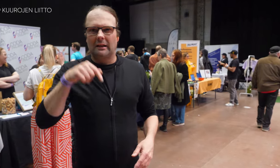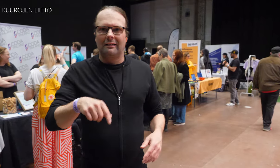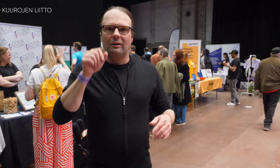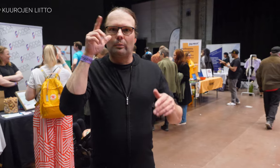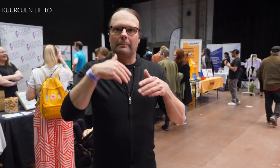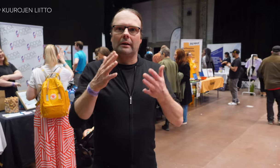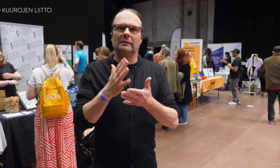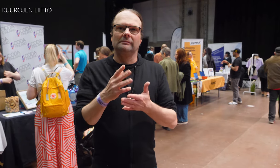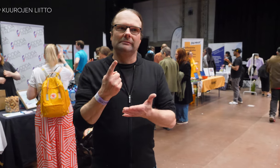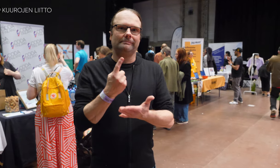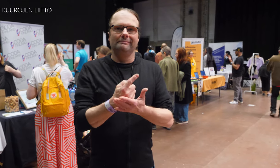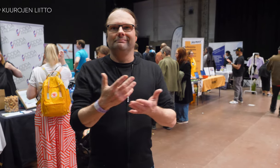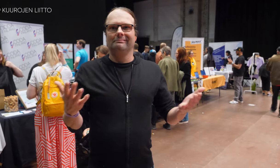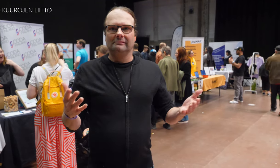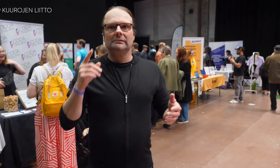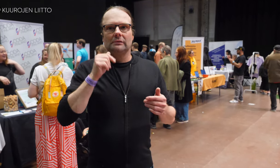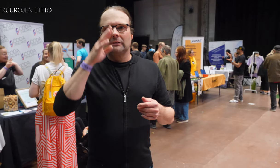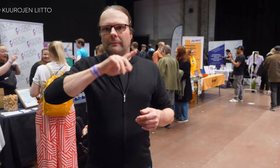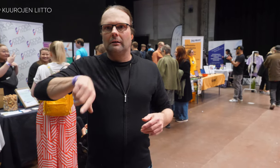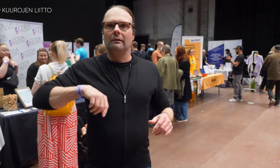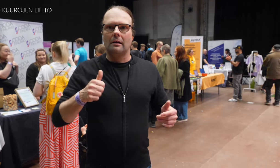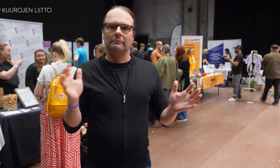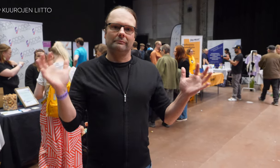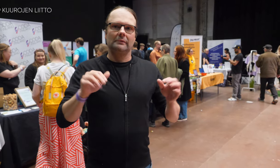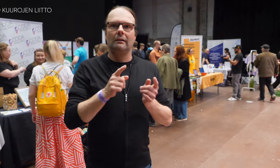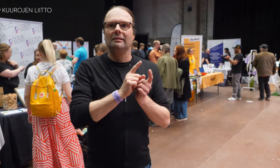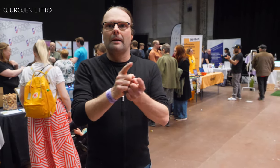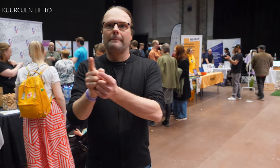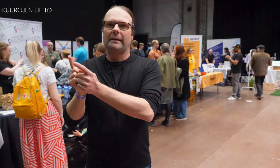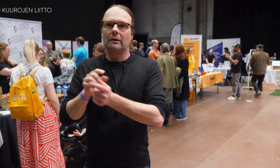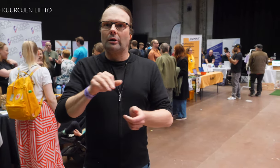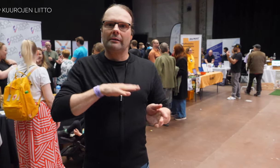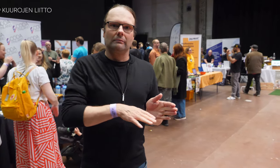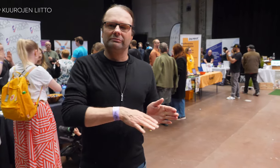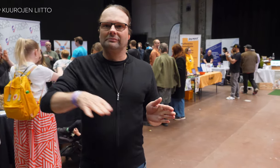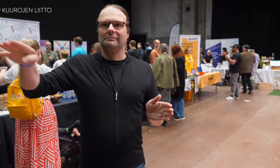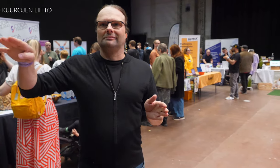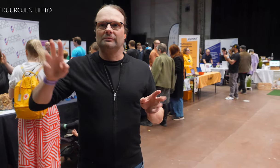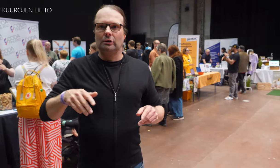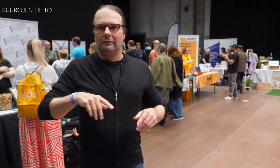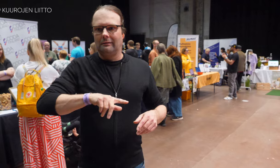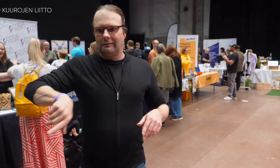Mielestäni kulttuuripäivissä tärkeintä on, että kaikenikäiset saavat kokoontua yhteen tapaamaan toisiaan.